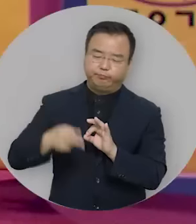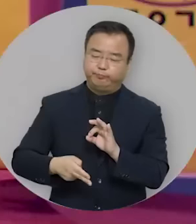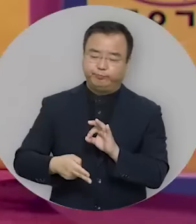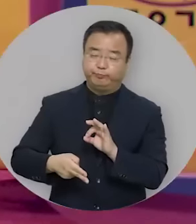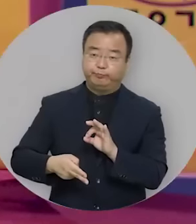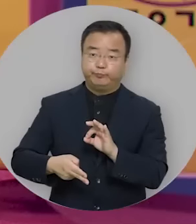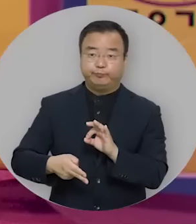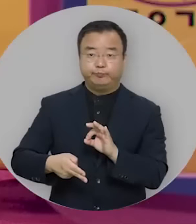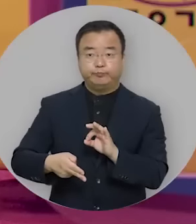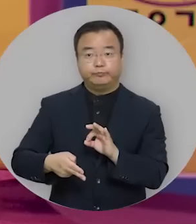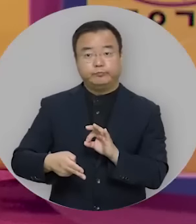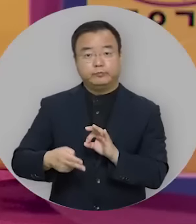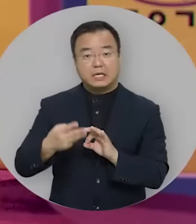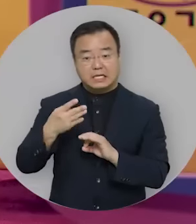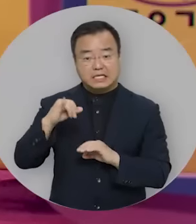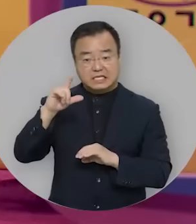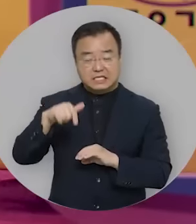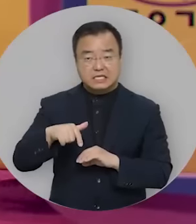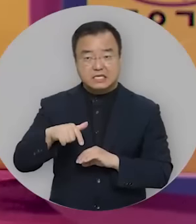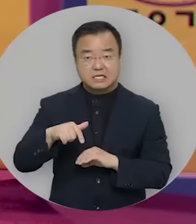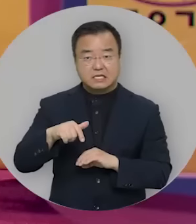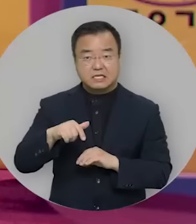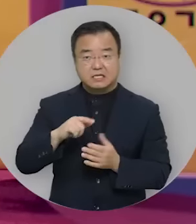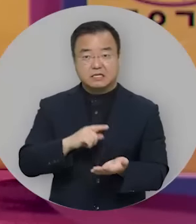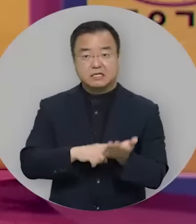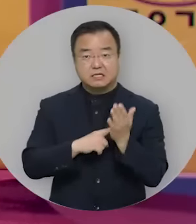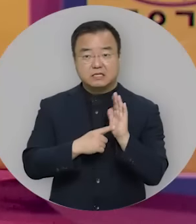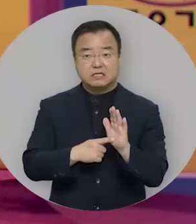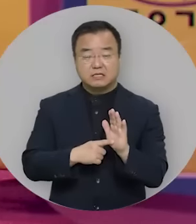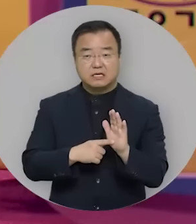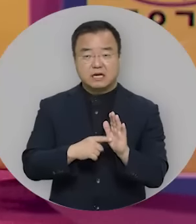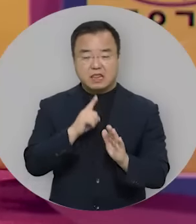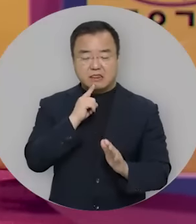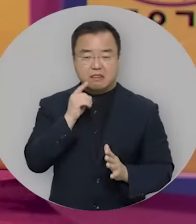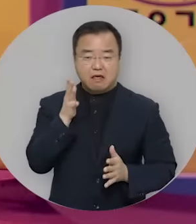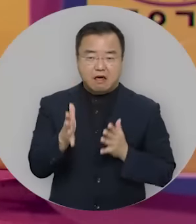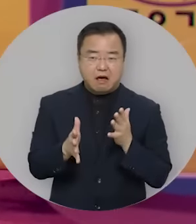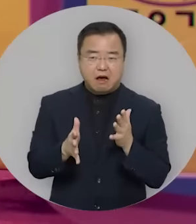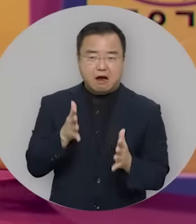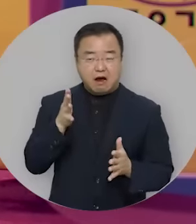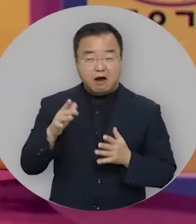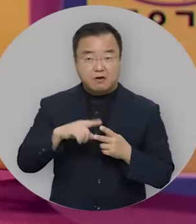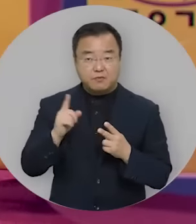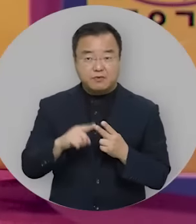은혜가 틱이 생기고, 틱이 갑자기 말을 막 더듬고